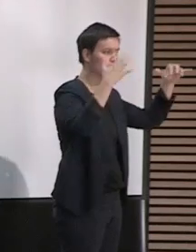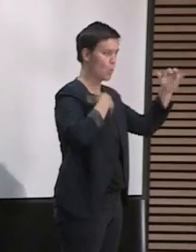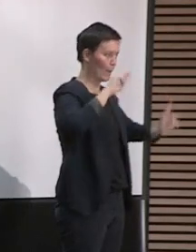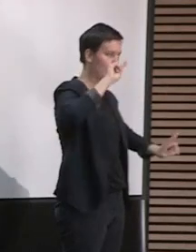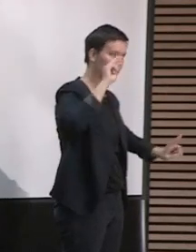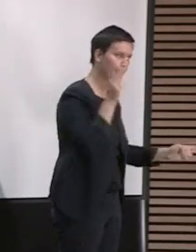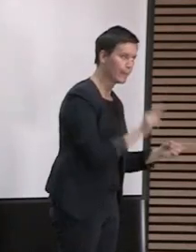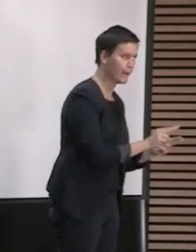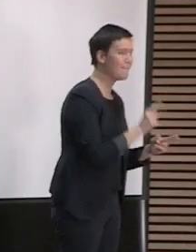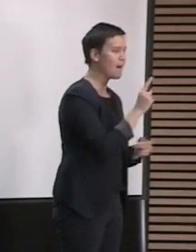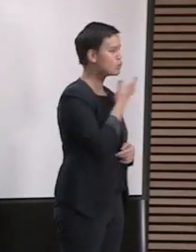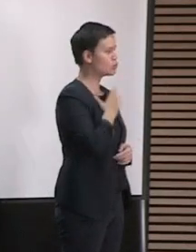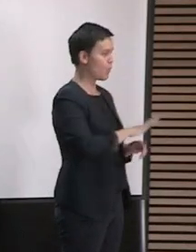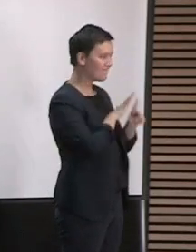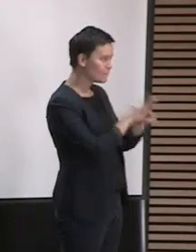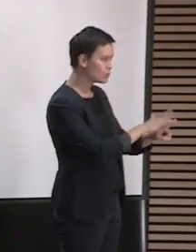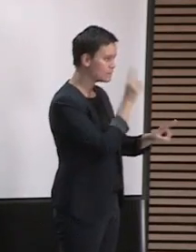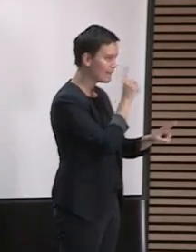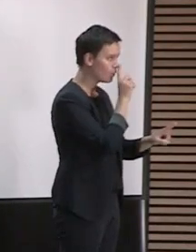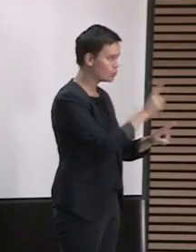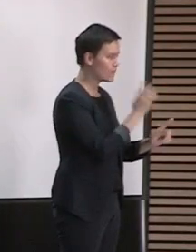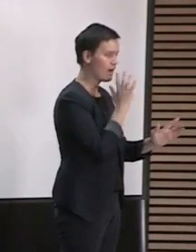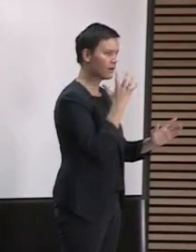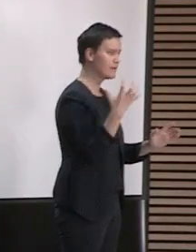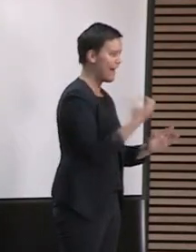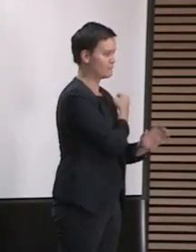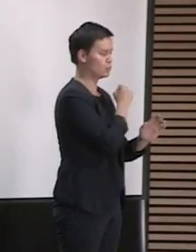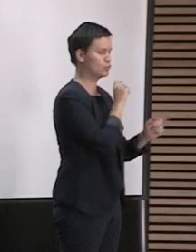Inaianei, he pai ake te huringa whakahaere i te putanga